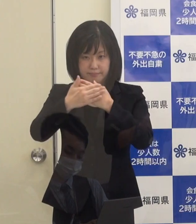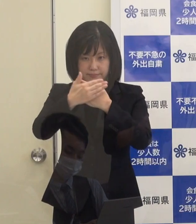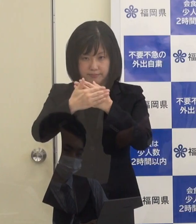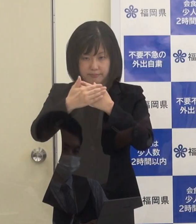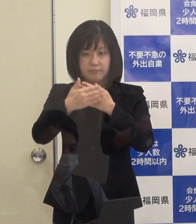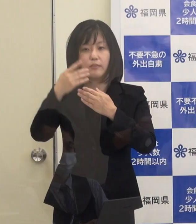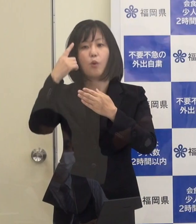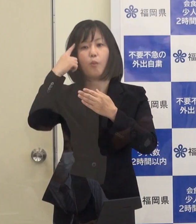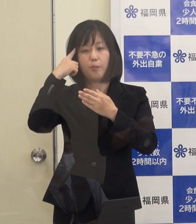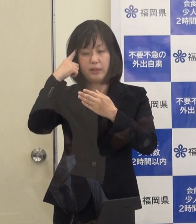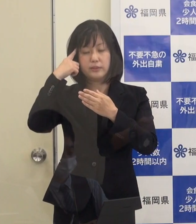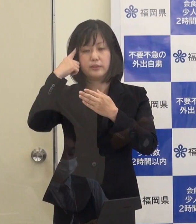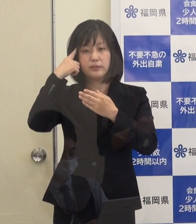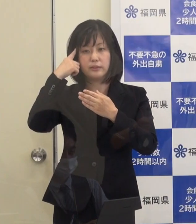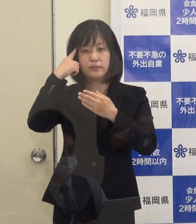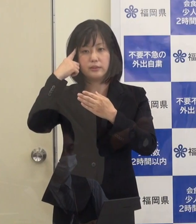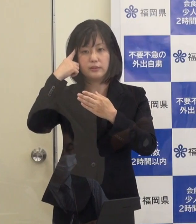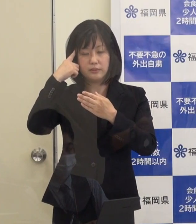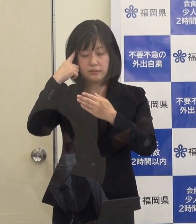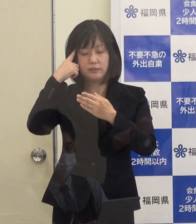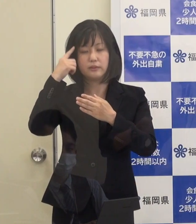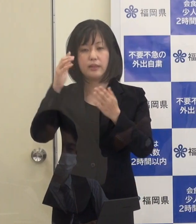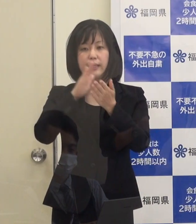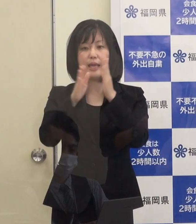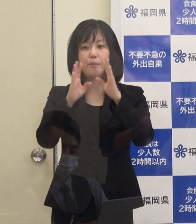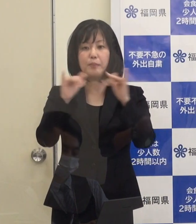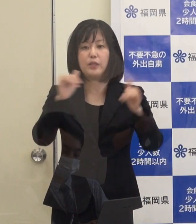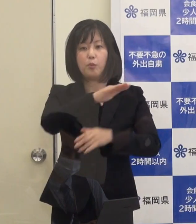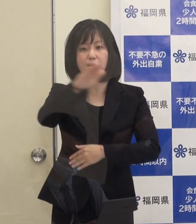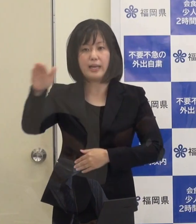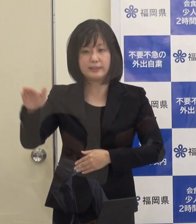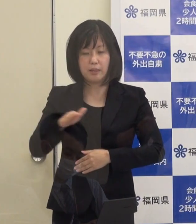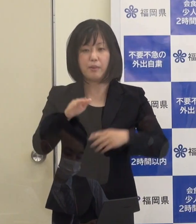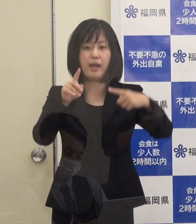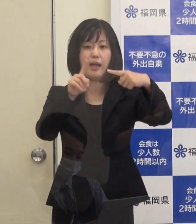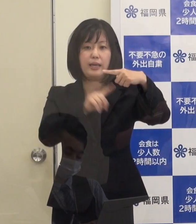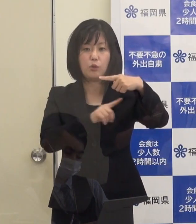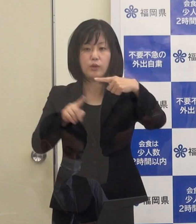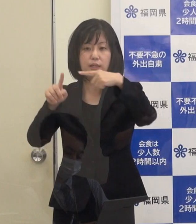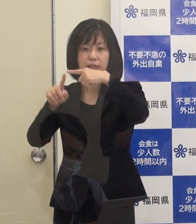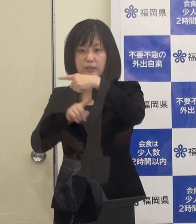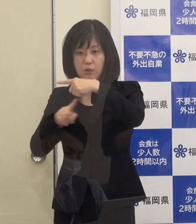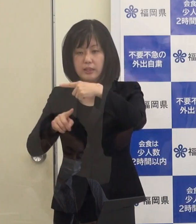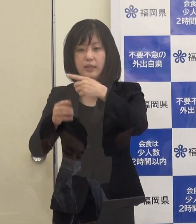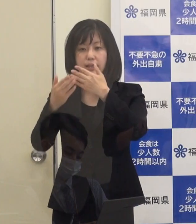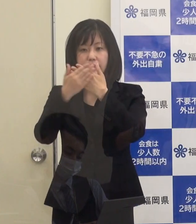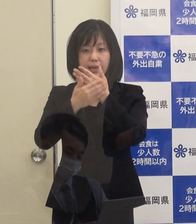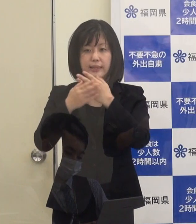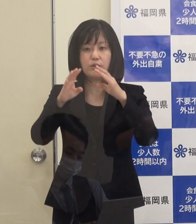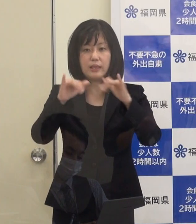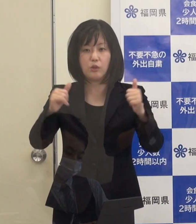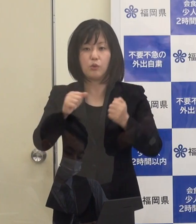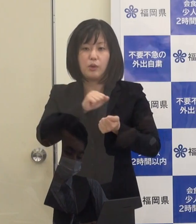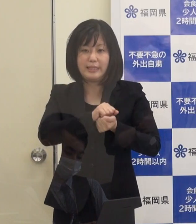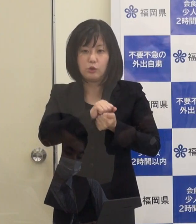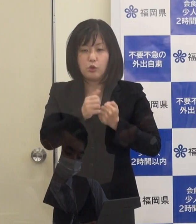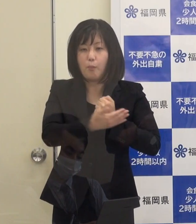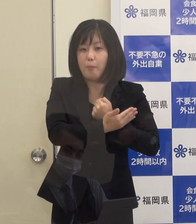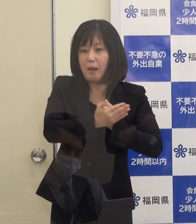どうか 県民の皆さん お一人お一人 大切な方の命を守るためにも